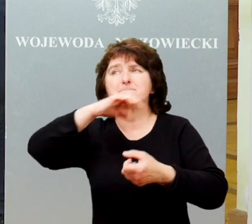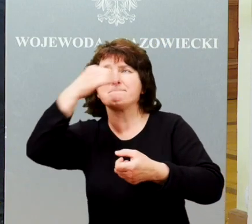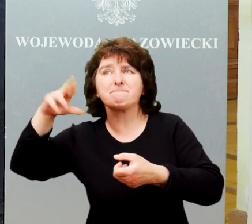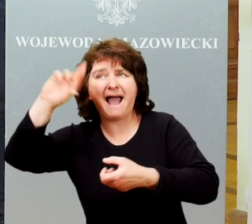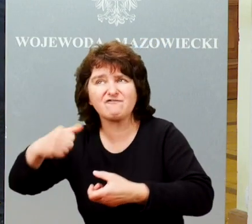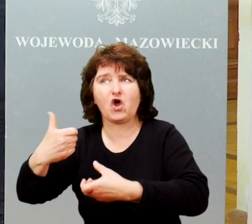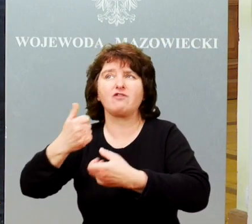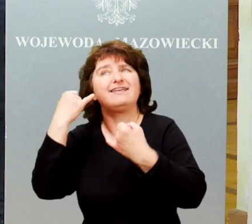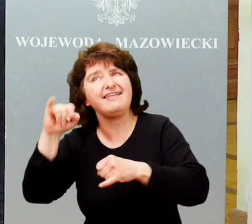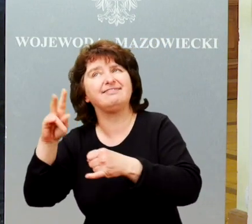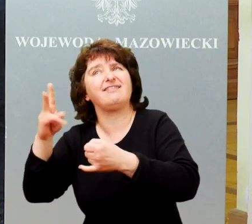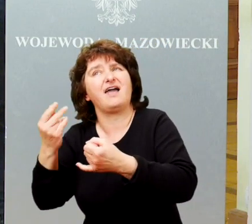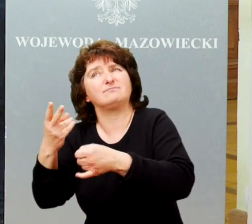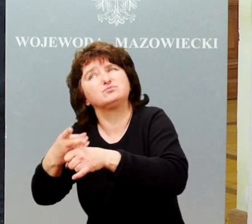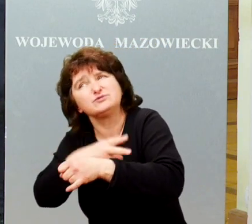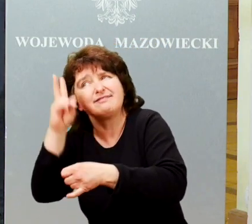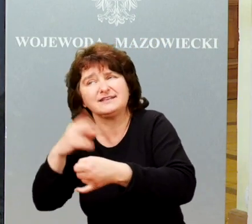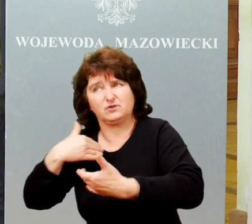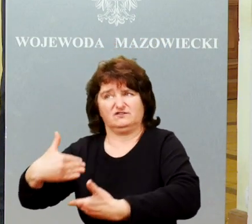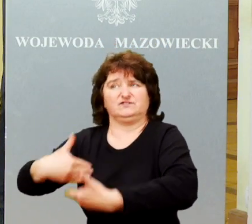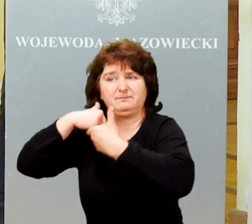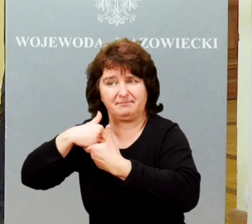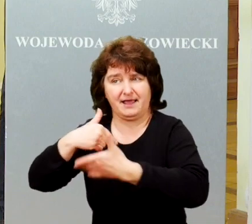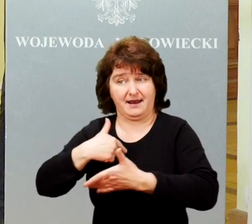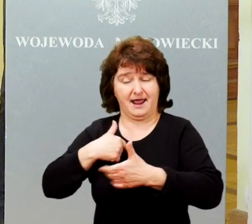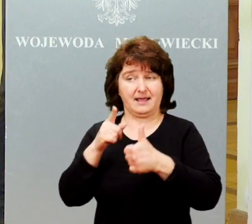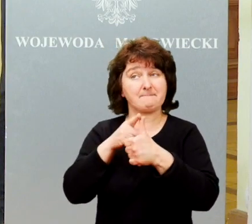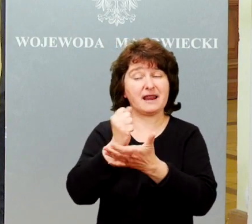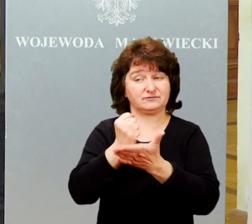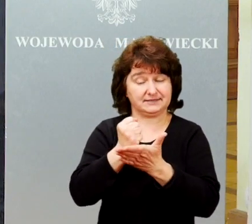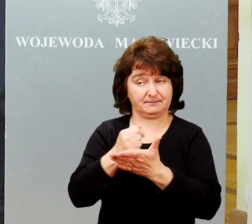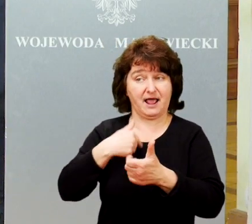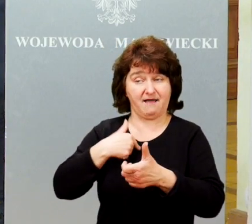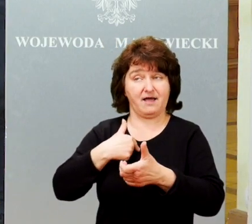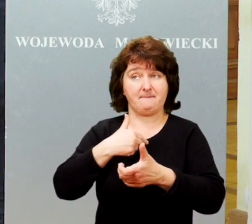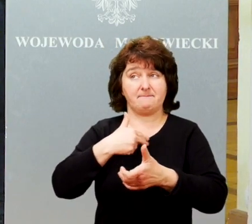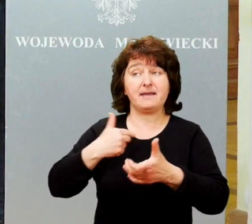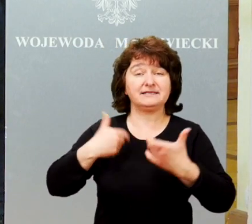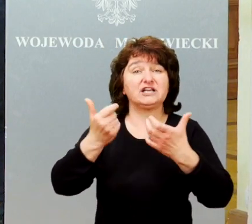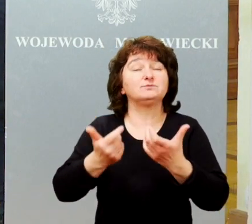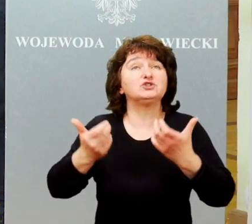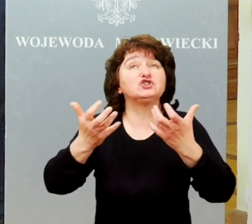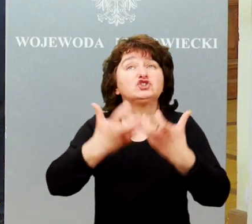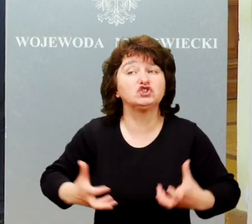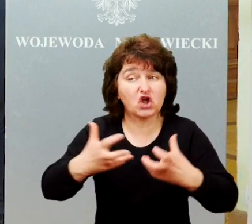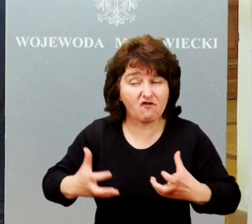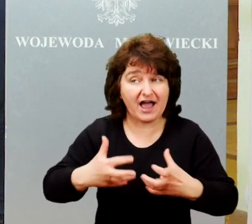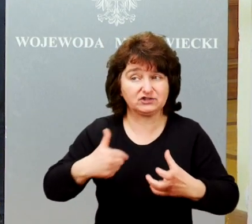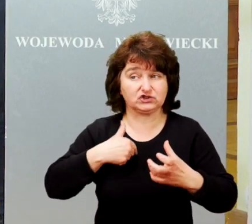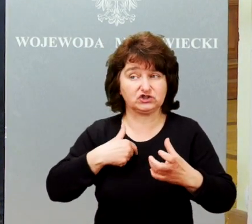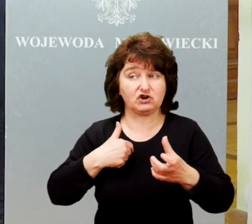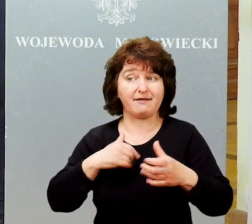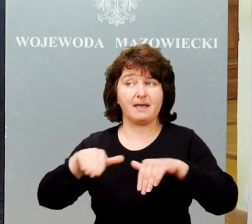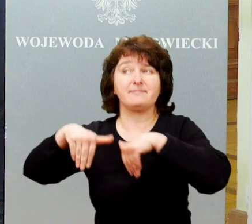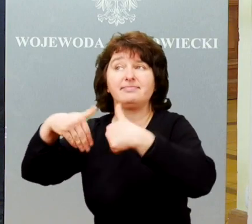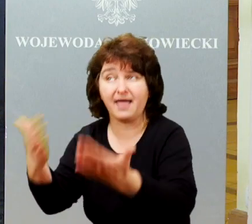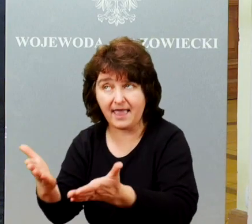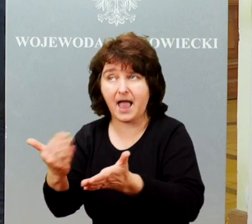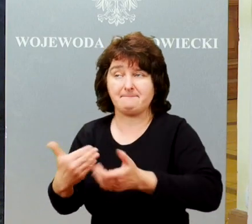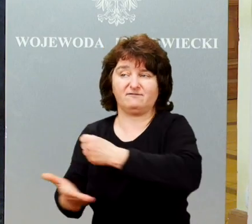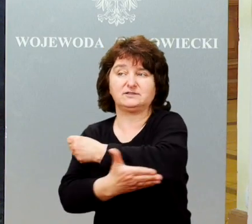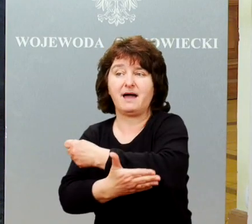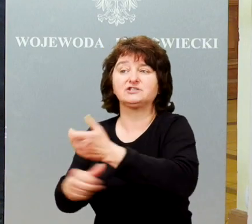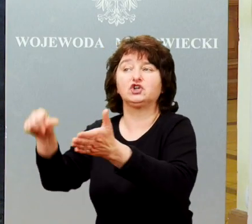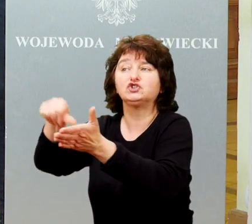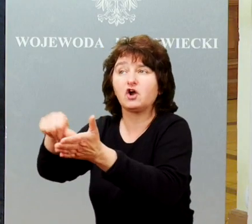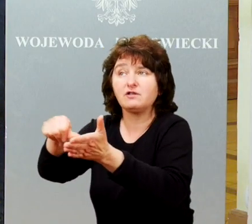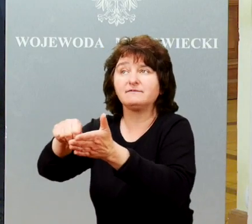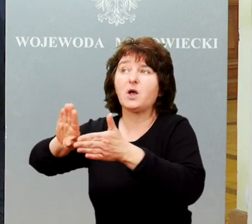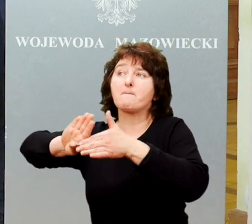My jesteśmy stowarzyszeniem, które głównie udziela wsparcia środowiskowego, a więc wsparcia poza placówkowego.